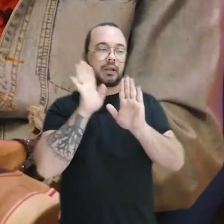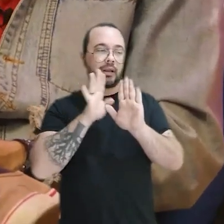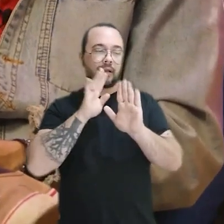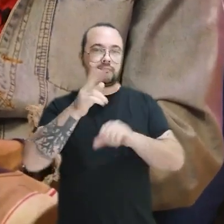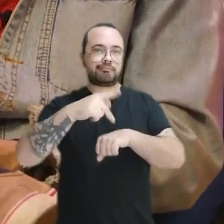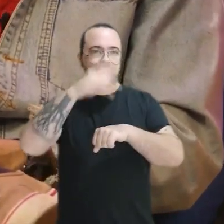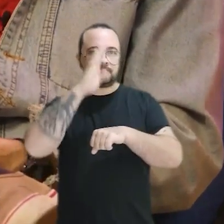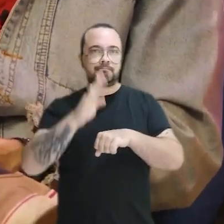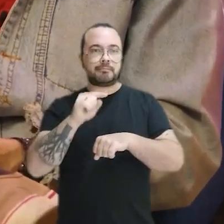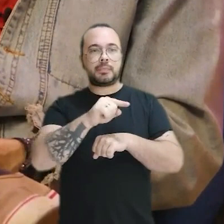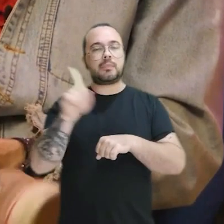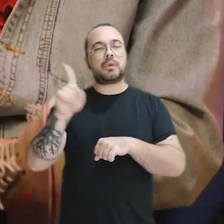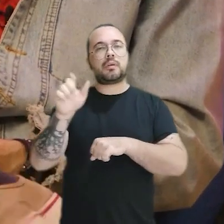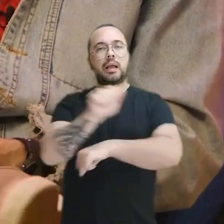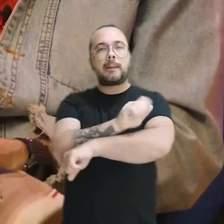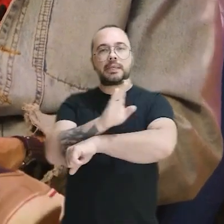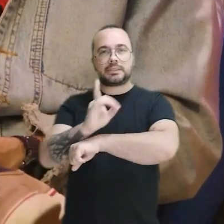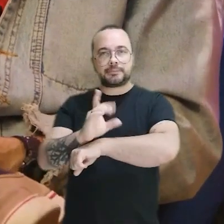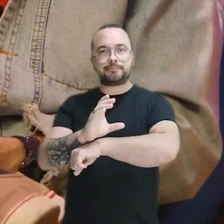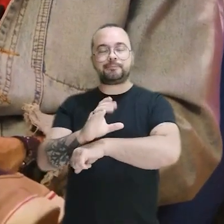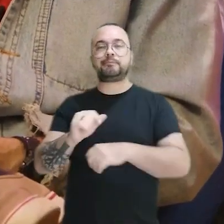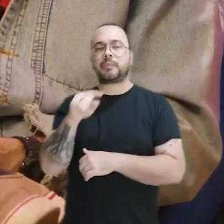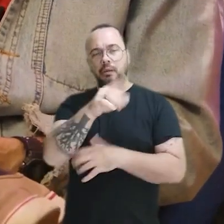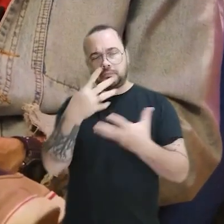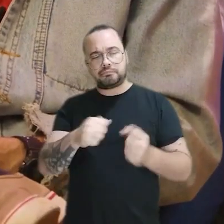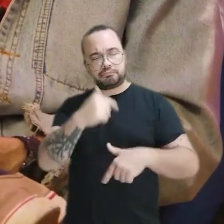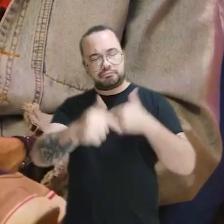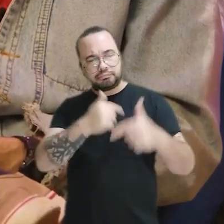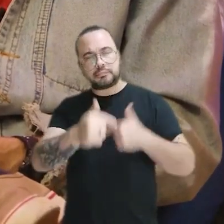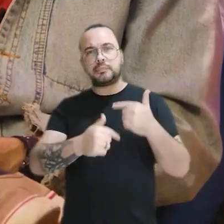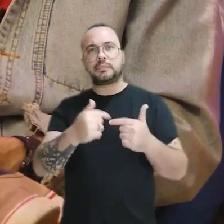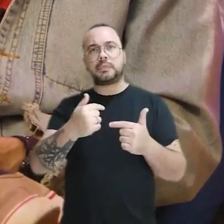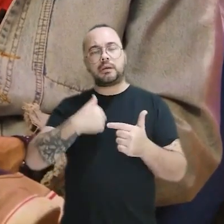no país, ele mora lá no ABC e ele topou fazer esse trabalho aí, e eu nunca acredito que ele aceitou, assim, porque